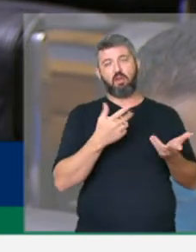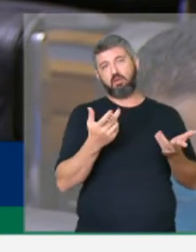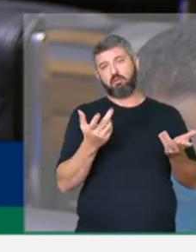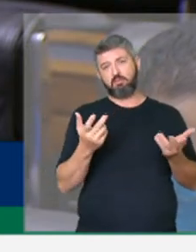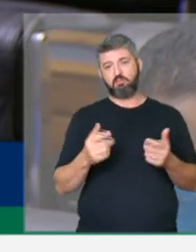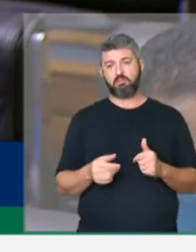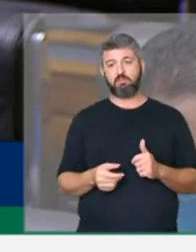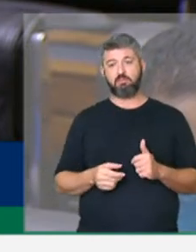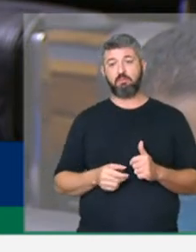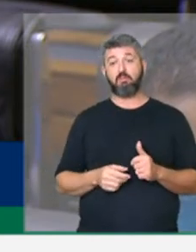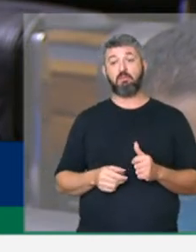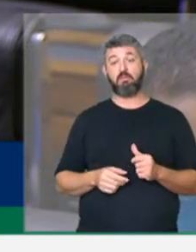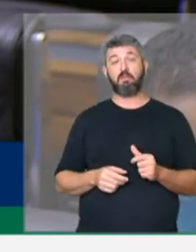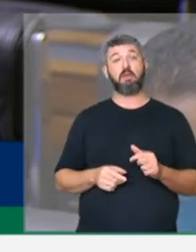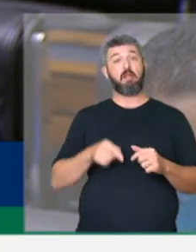INADIMPLÊNCIA CHEGOU A 99%.